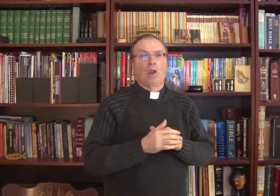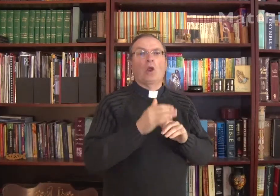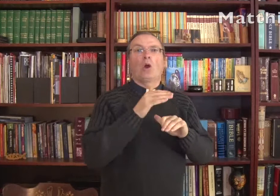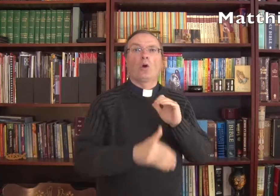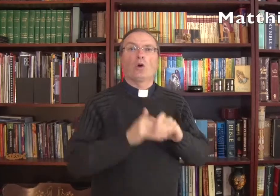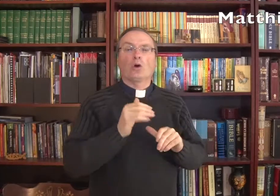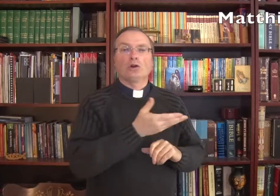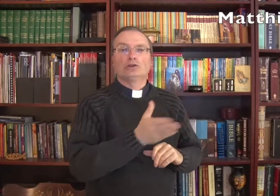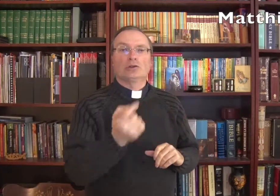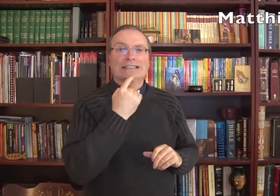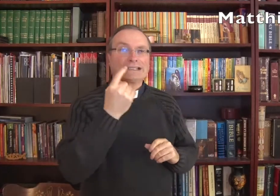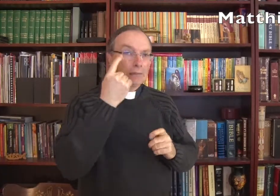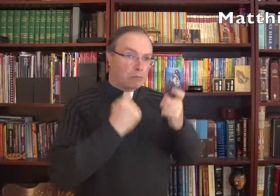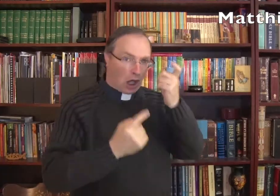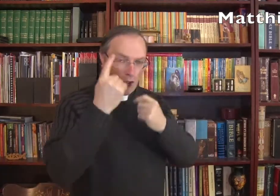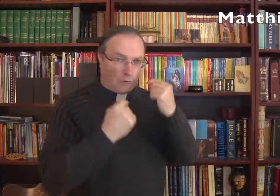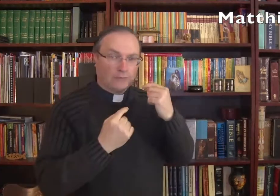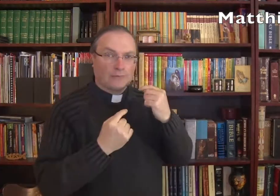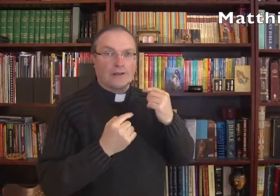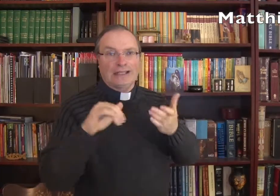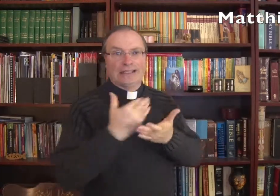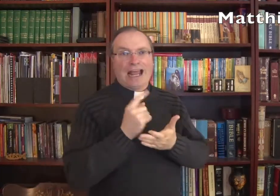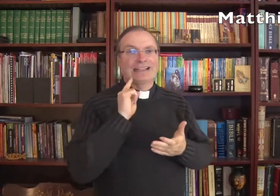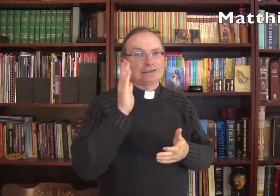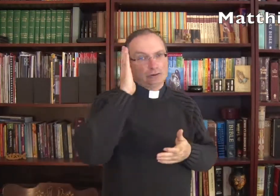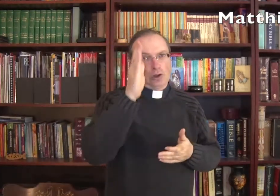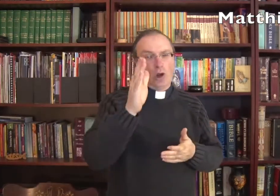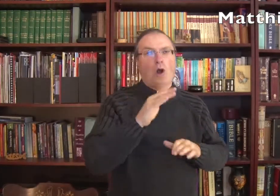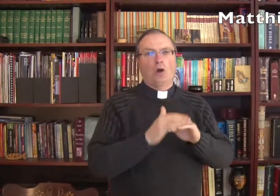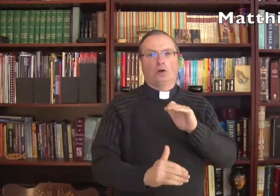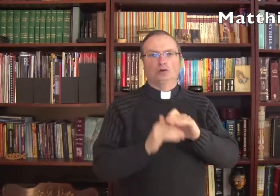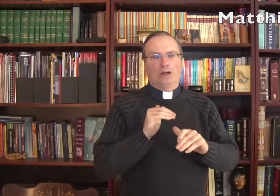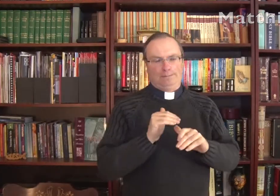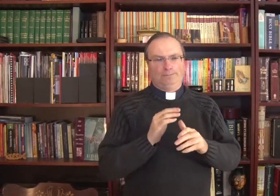Heureux ceux qui pleurent, car ils seront consolés!